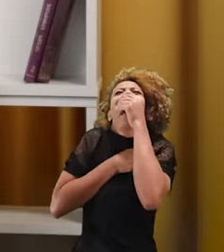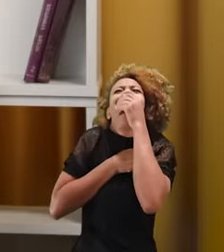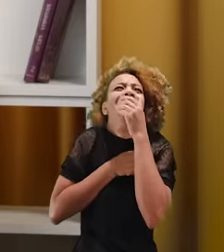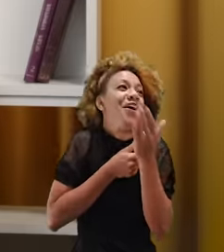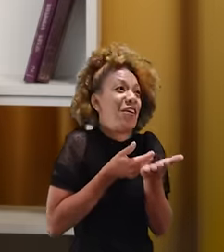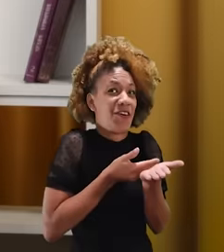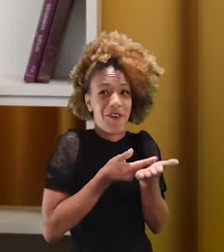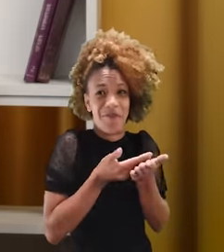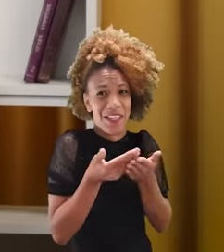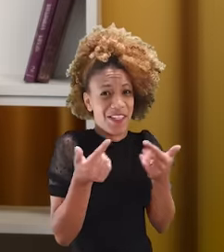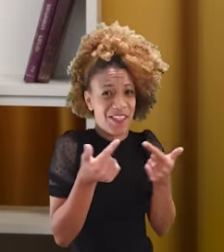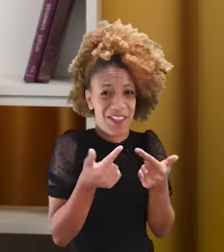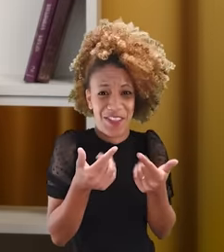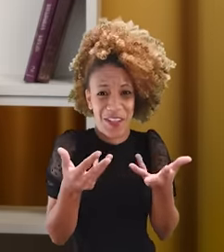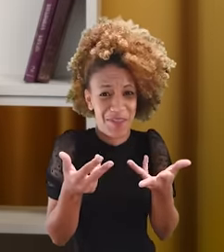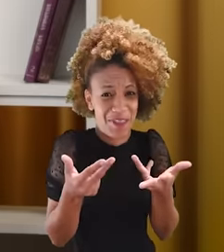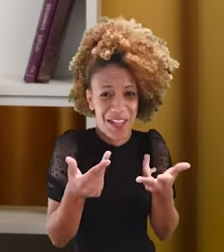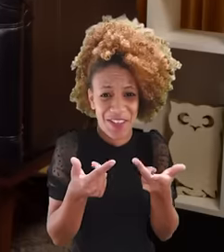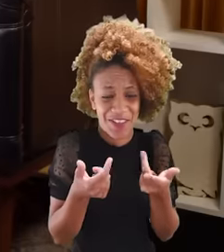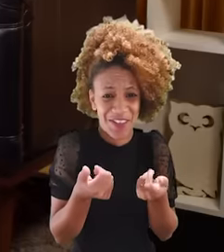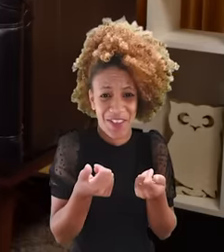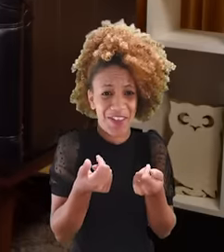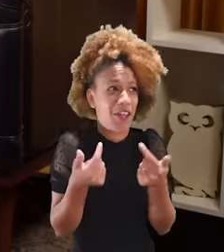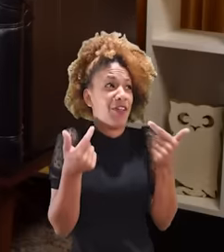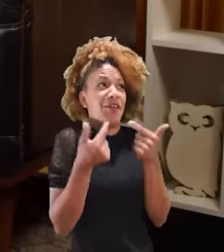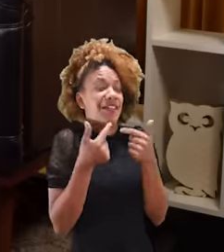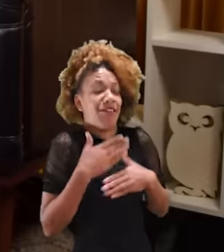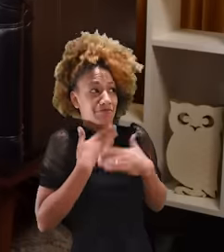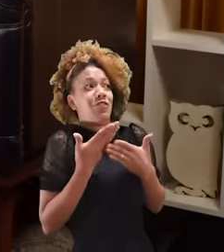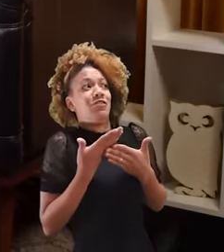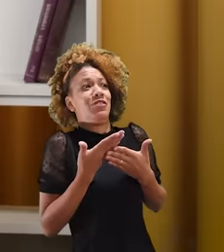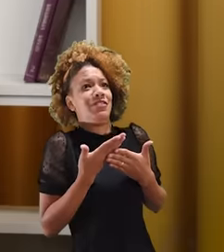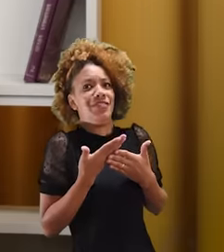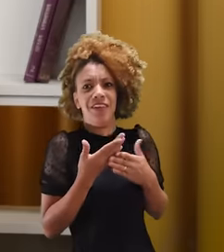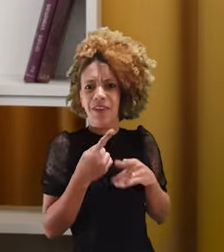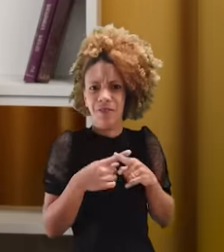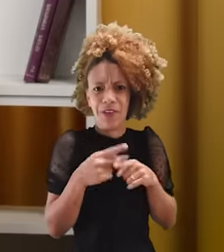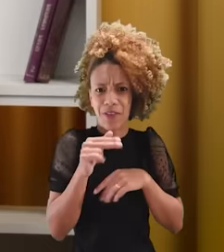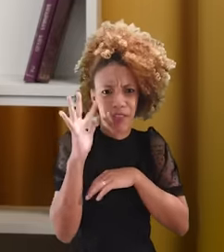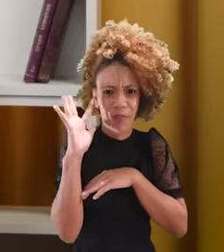clima maravilhoso de uma risada de um susto porque ela não imaginava que do nada eu ia